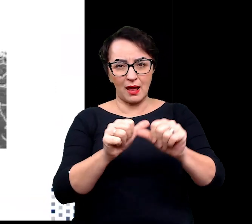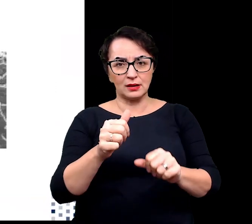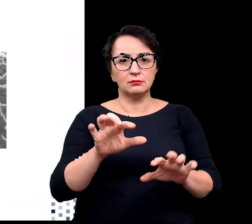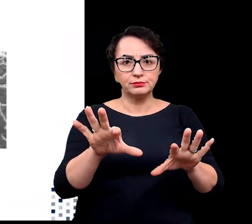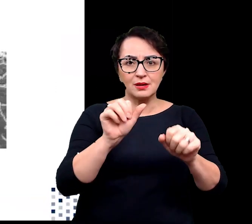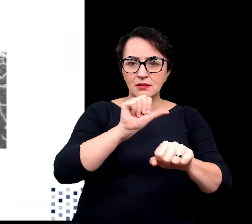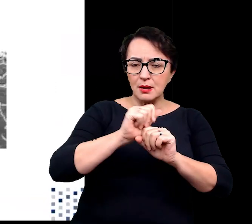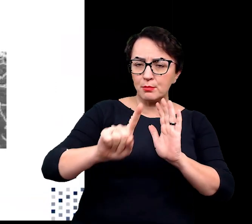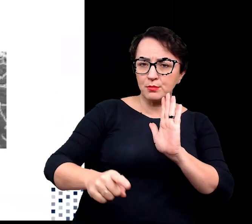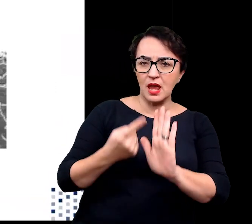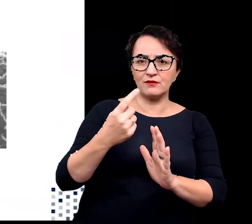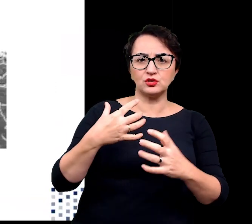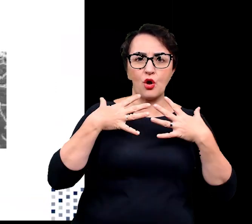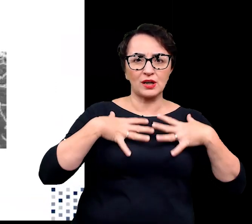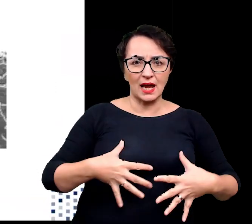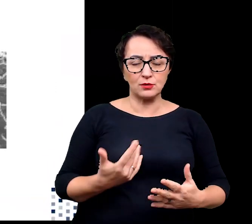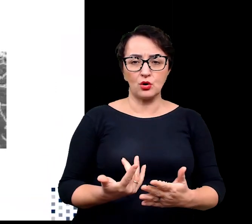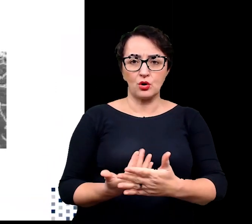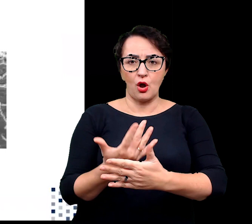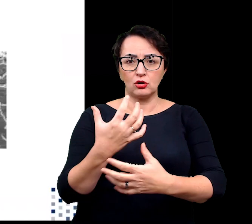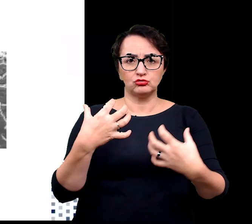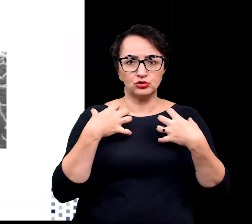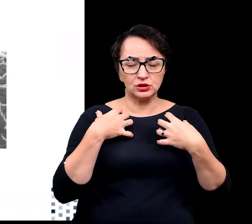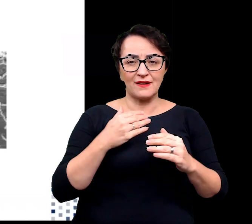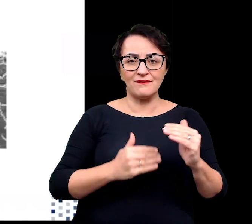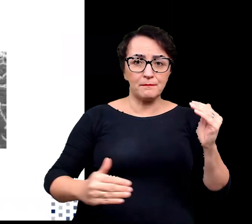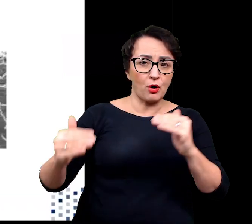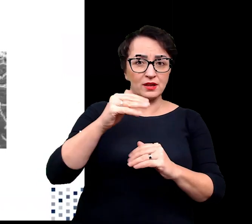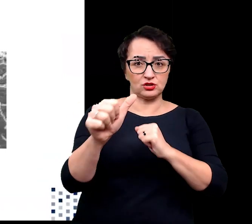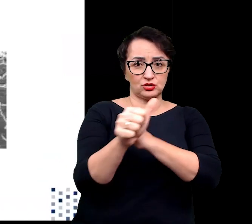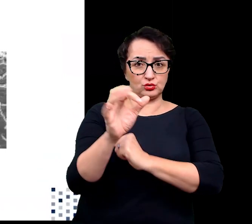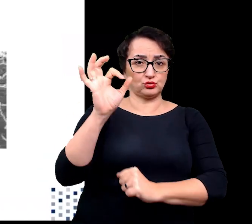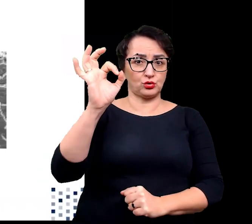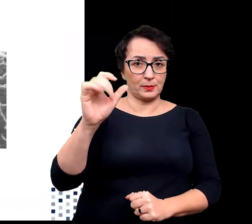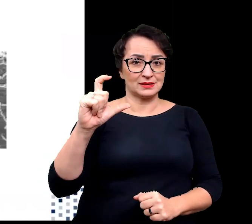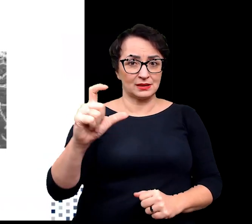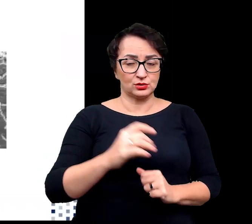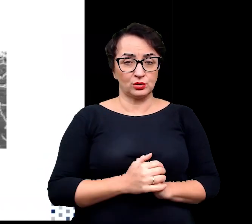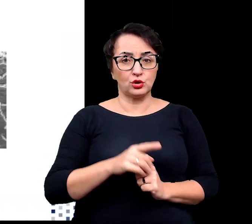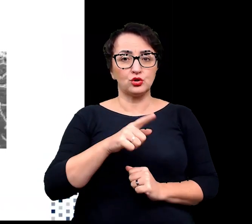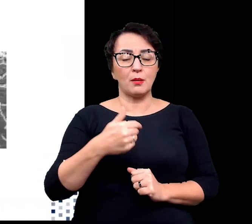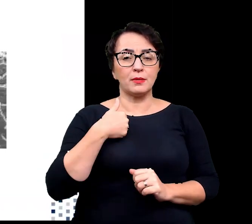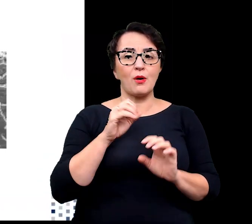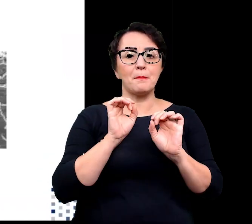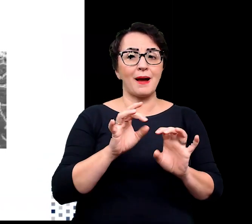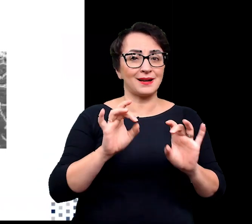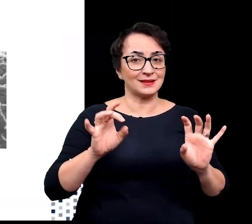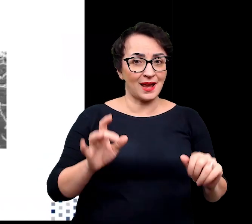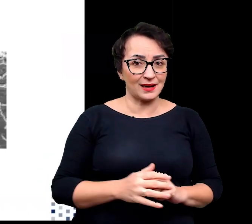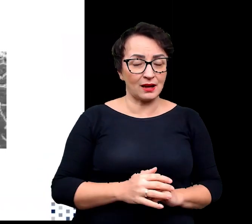do wzrostu w tych temperaturach wyższych niż 70 stopni. Była to bakteria thermus aquaticus